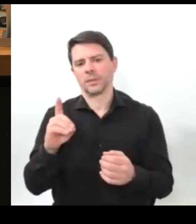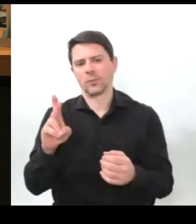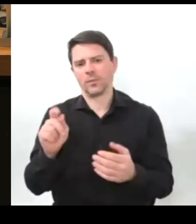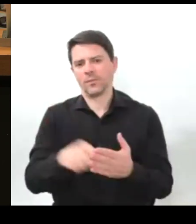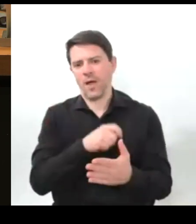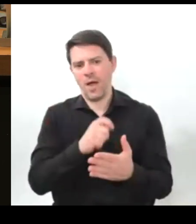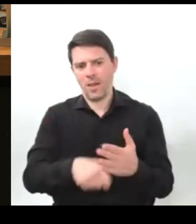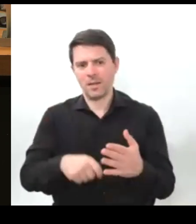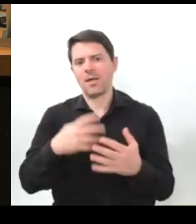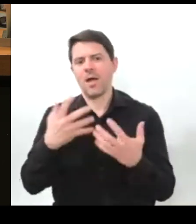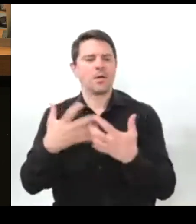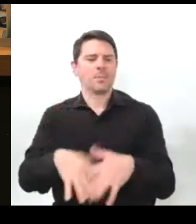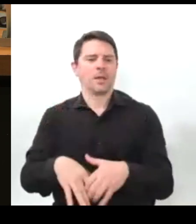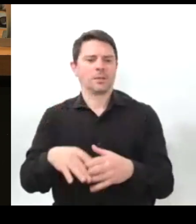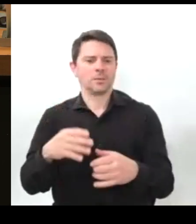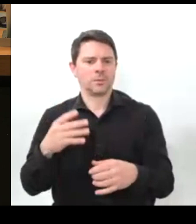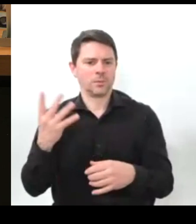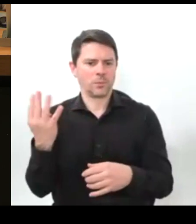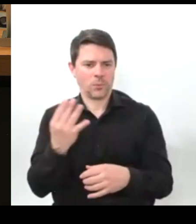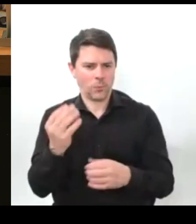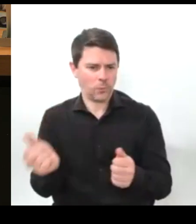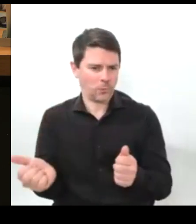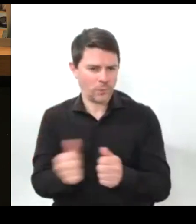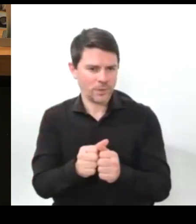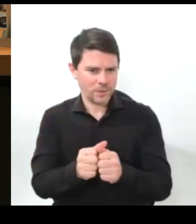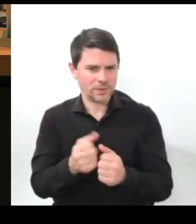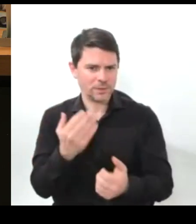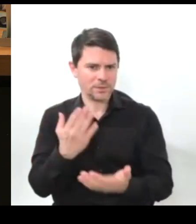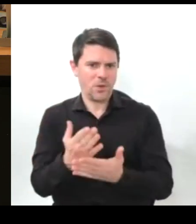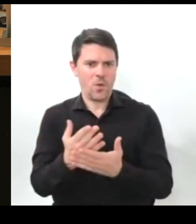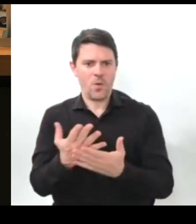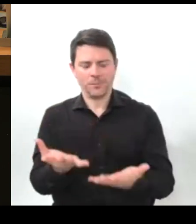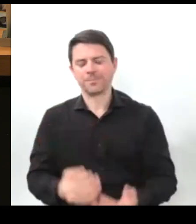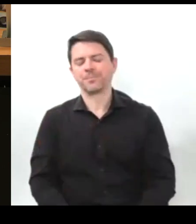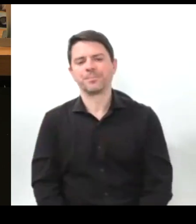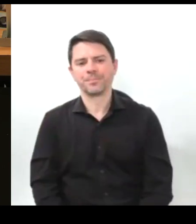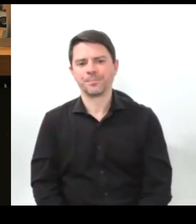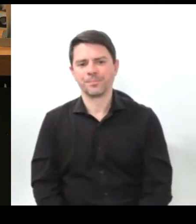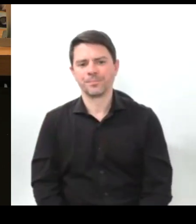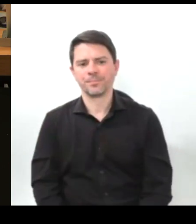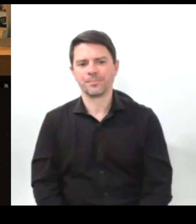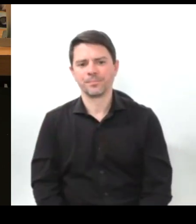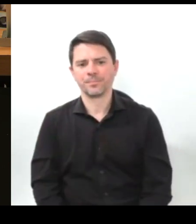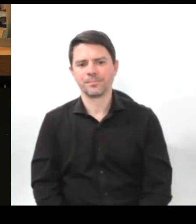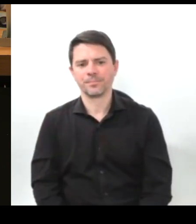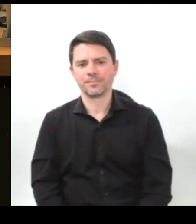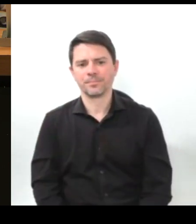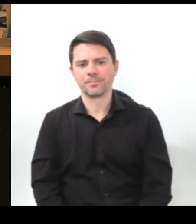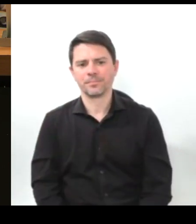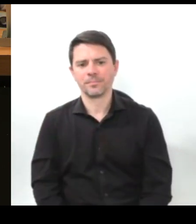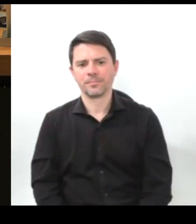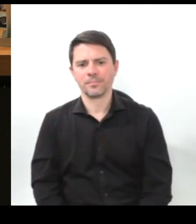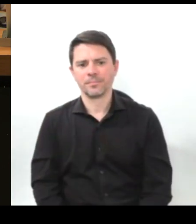Nach einem Bürokratie abbauen. Obwohl im ersten Satz, mit dem man durchaus noch mitgehen könnte, folgt Absatz 3, eineganze